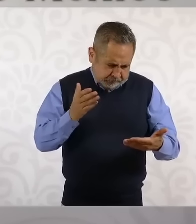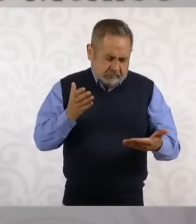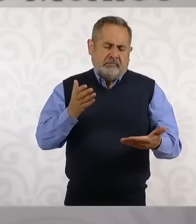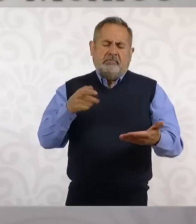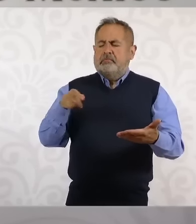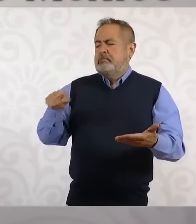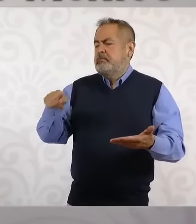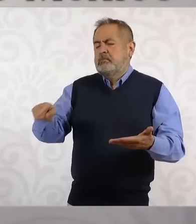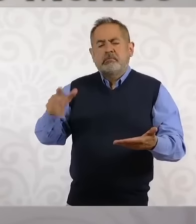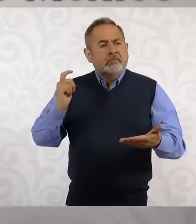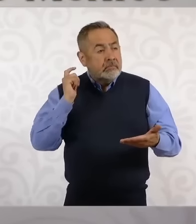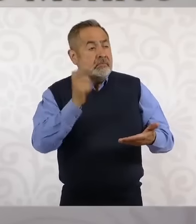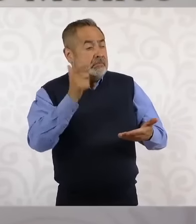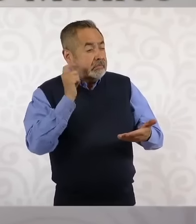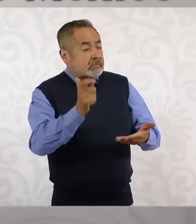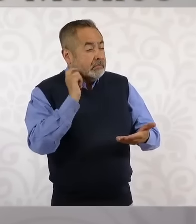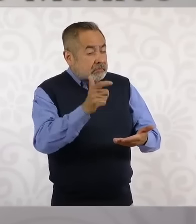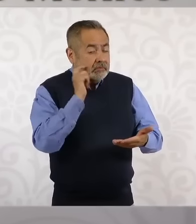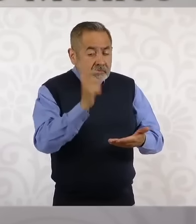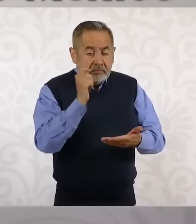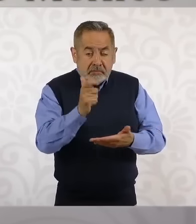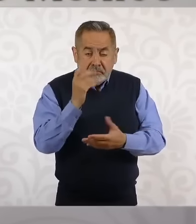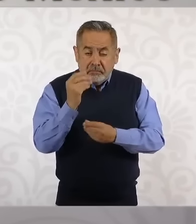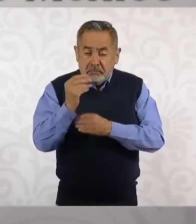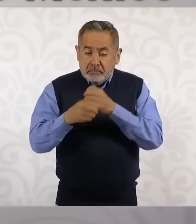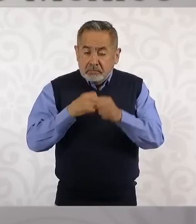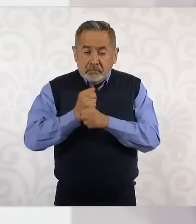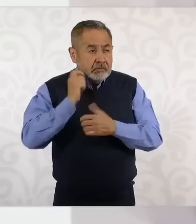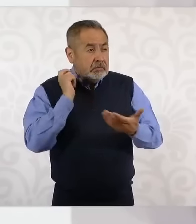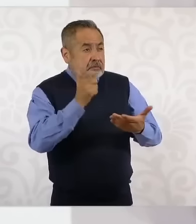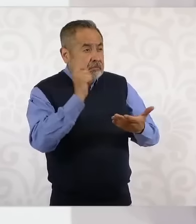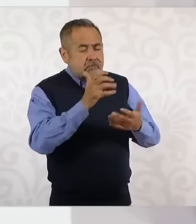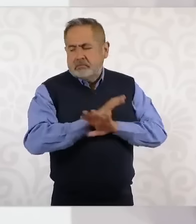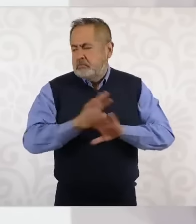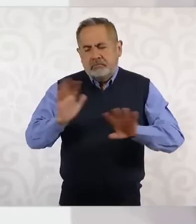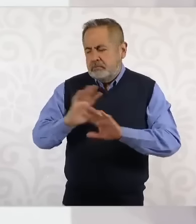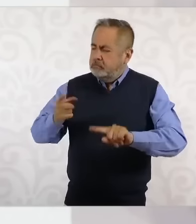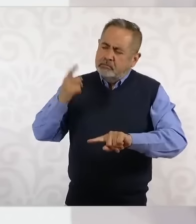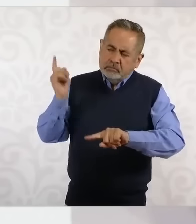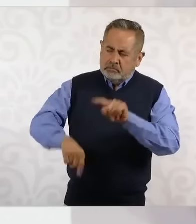que ya hayan pagado lo suficiente, como en el caso del Infonavit. Y en la otra a lo mejor